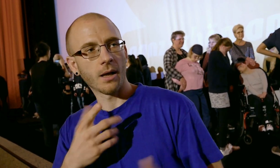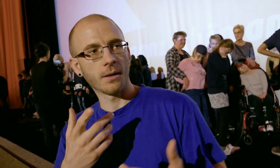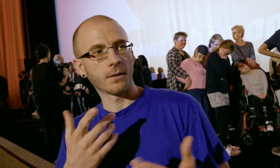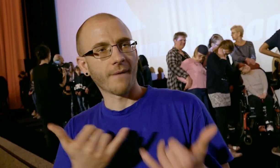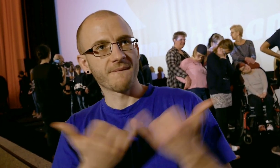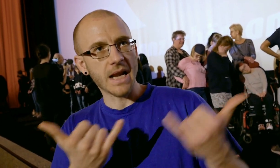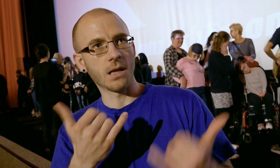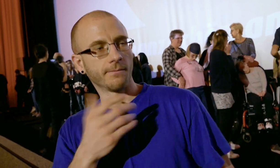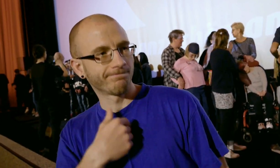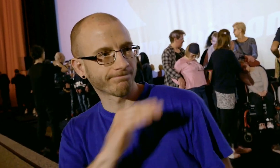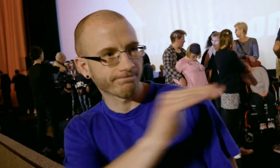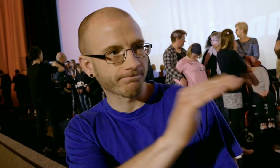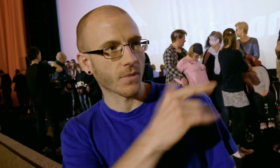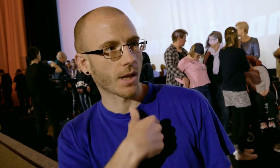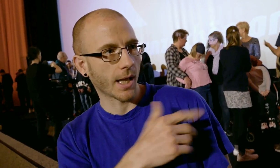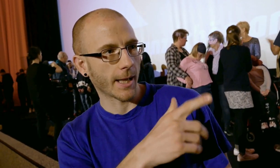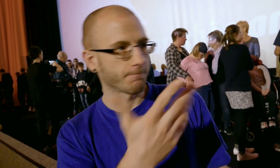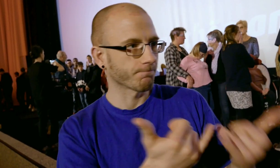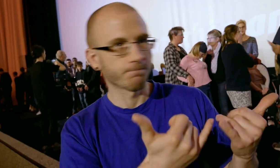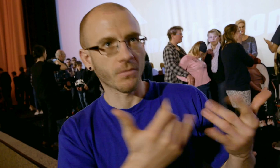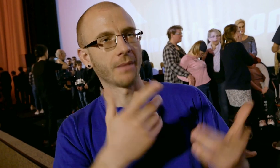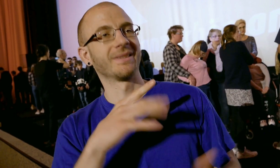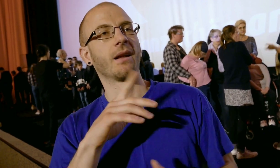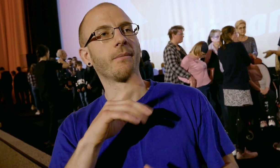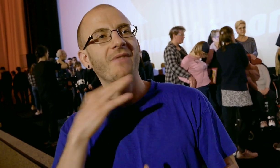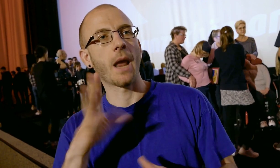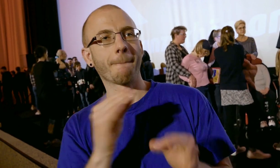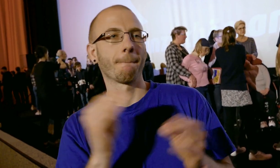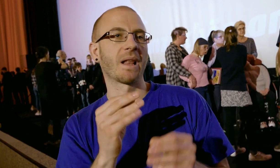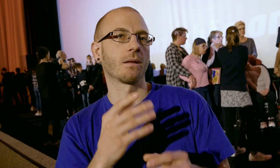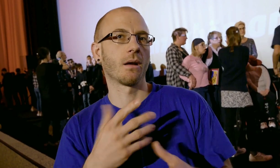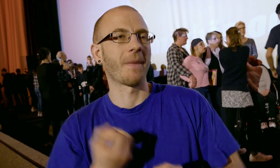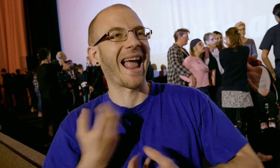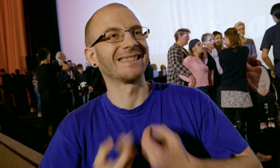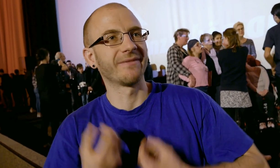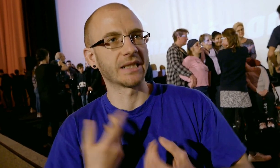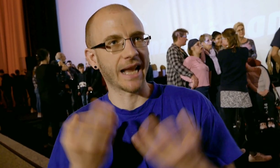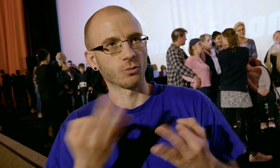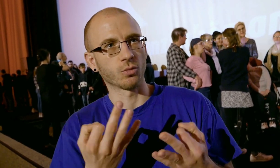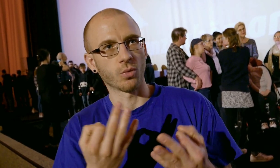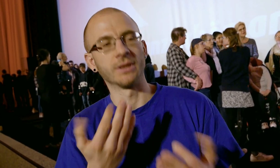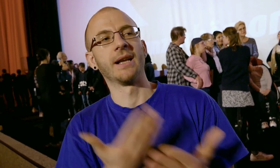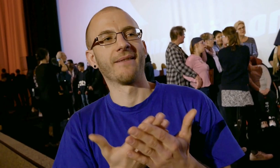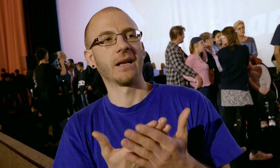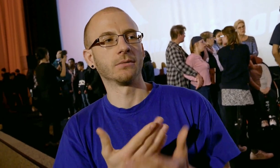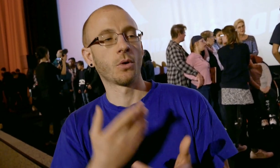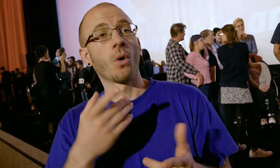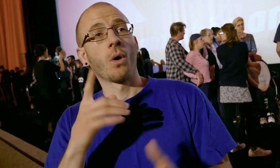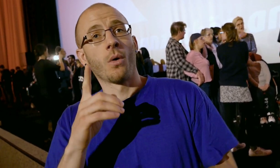Wie kann ich mich verständlich machen? Hierfür benötige ich Kreativität.